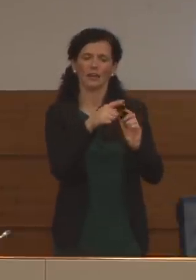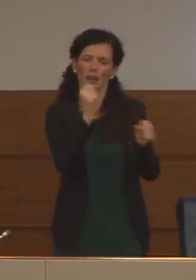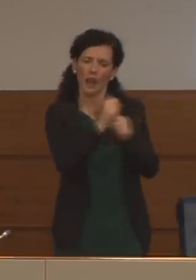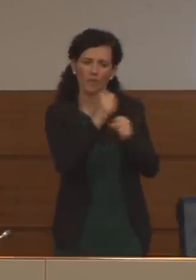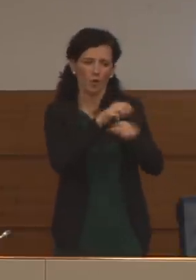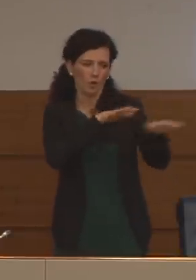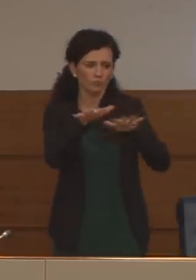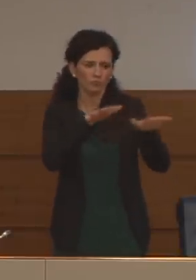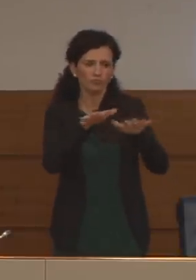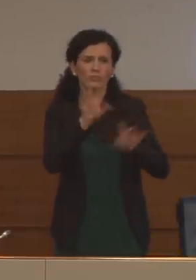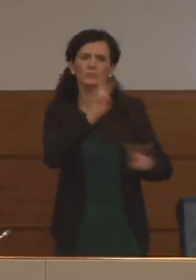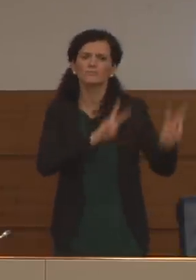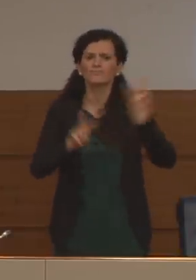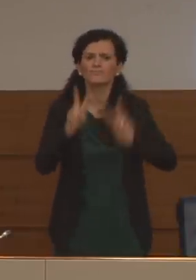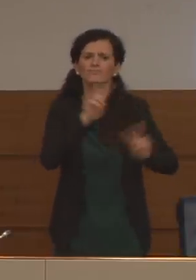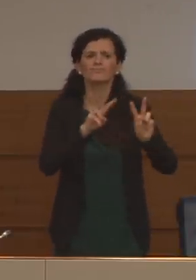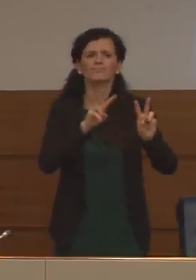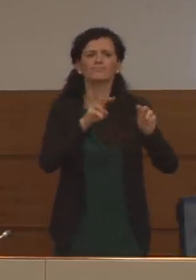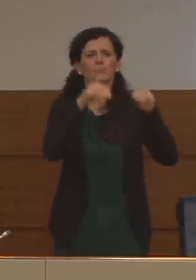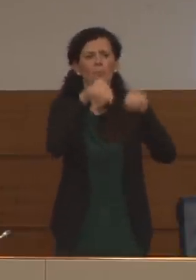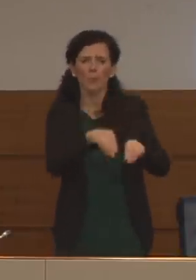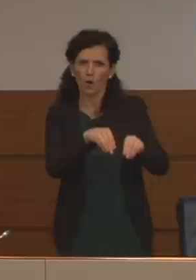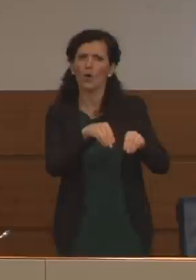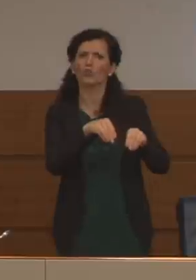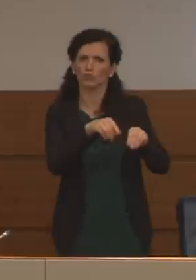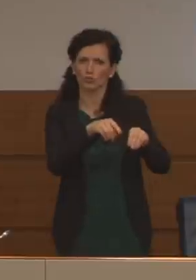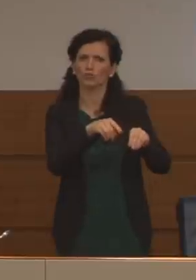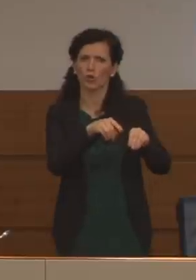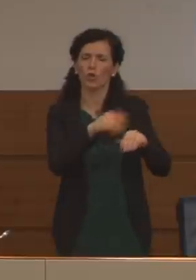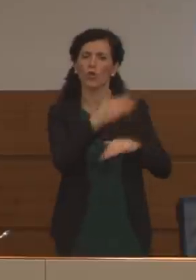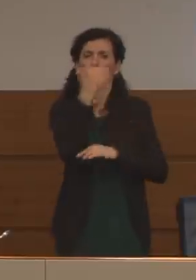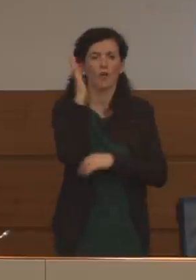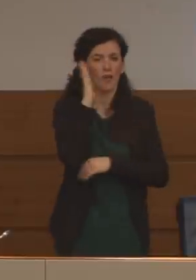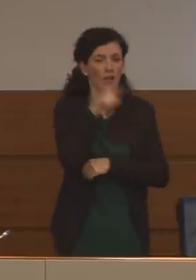piano di occupazione e quindi qualora ce ne fosse bisogno